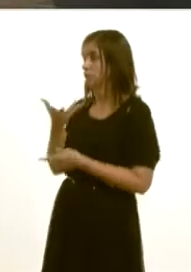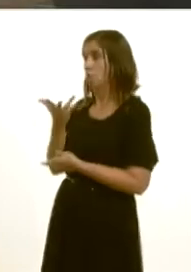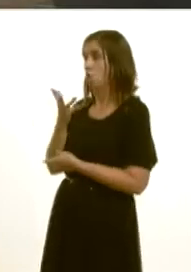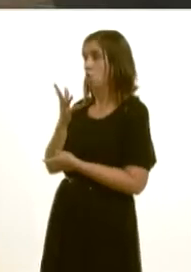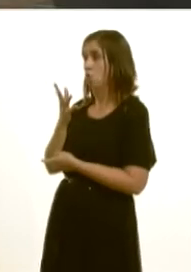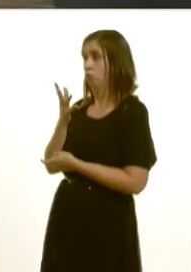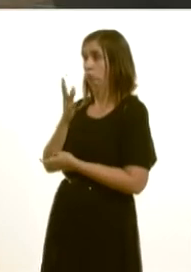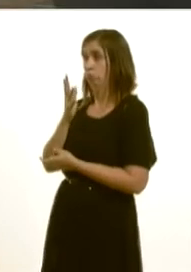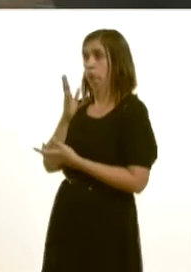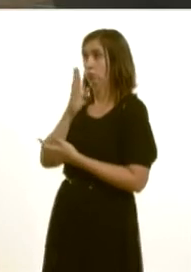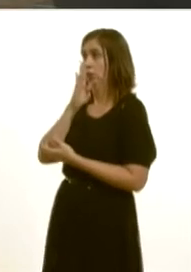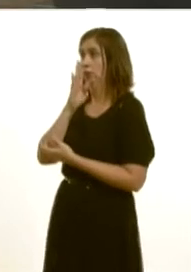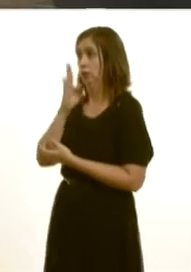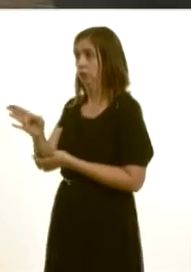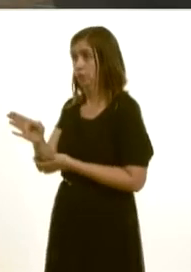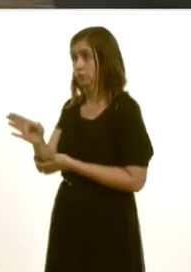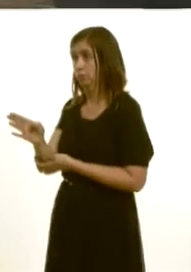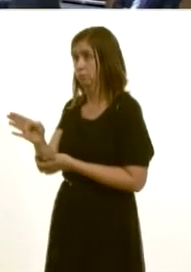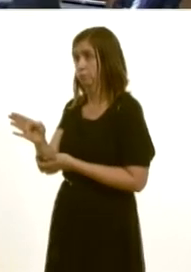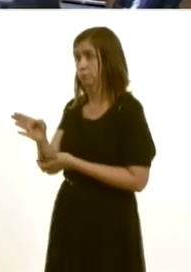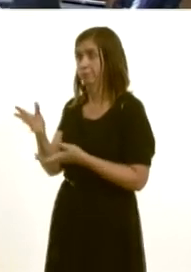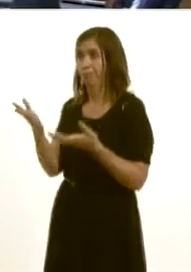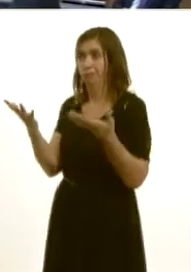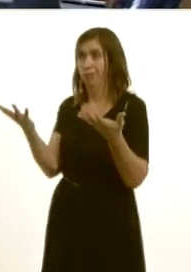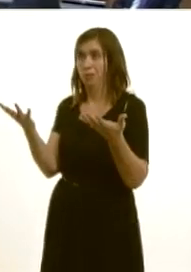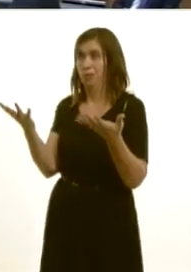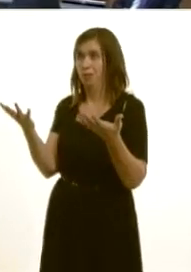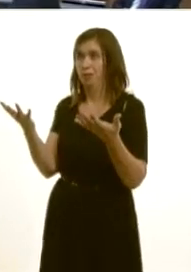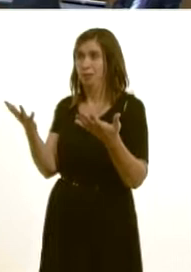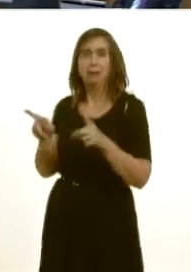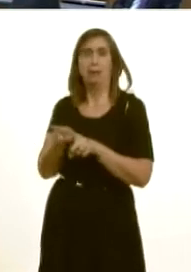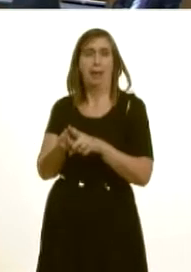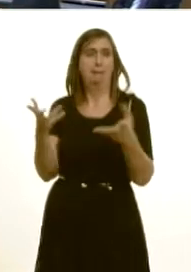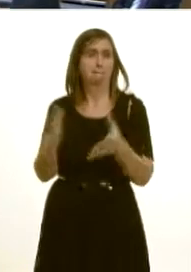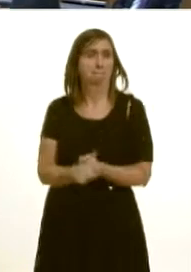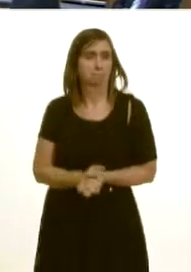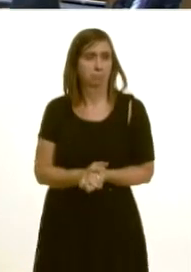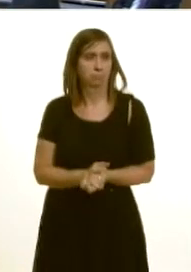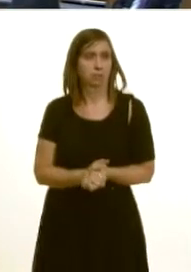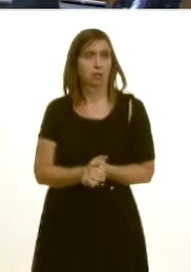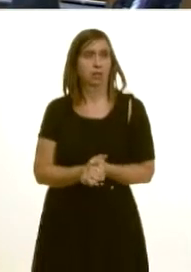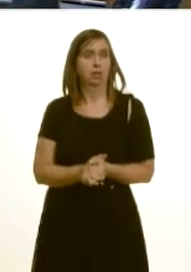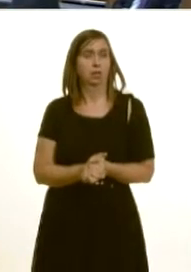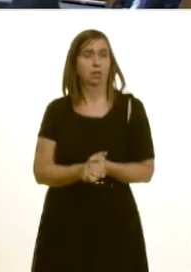i fi. Os ydych chi’n mo’yn codi treth ar ddiodydd—[Torri ar draws.] Y Llywydd / The Presiding Officer: Order. You are not having a conversation. I am sorry,